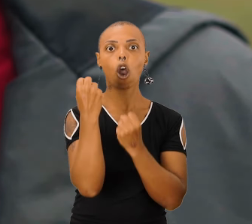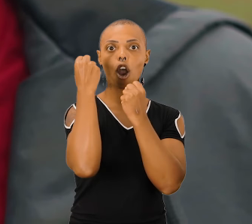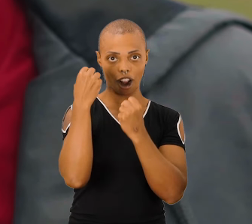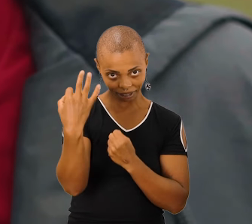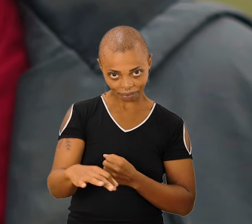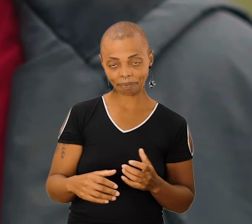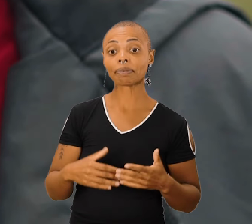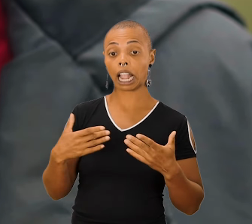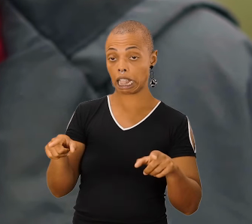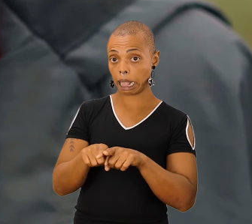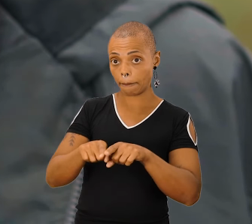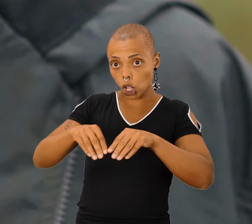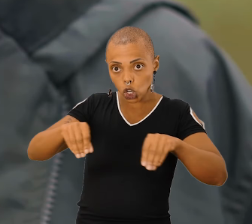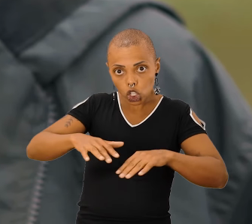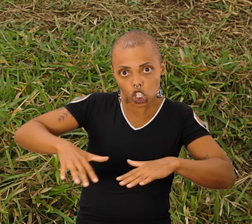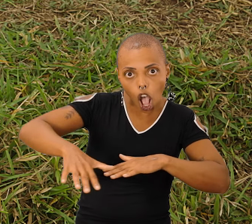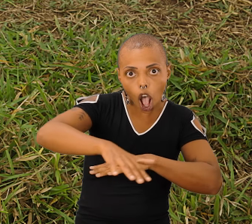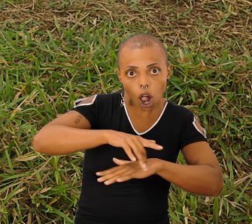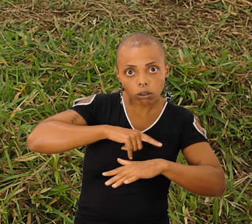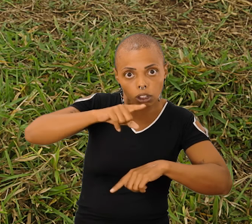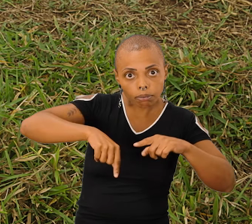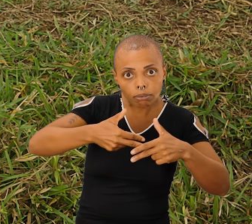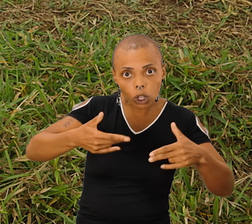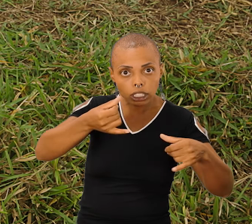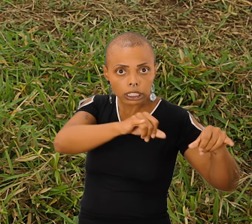Além disso, ali no solo se encontram os elementos químicos,